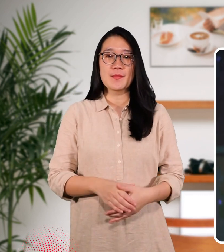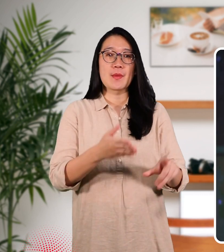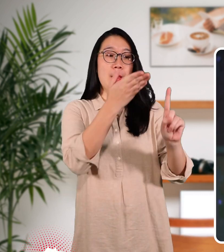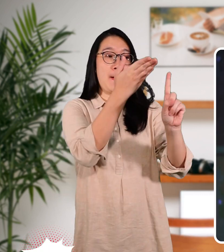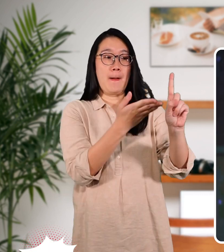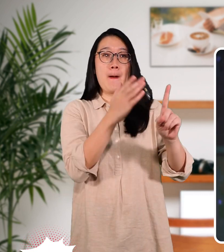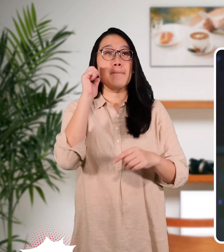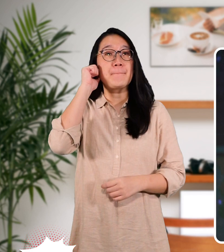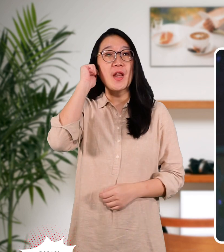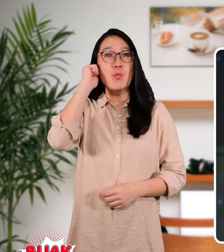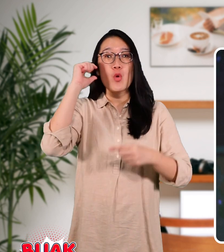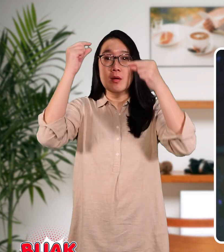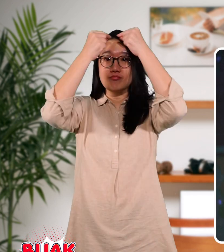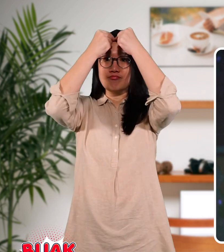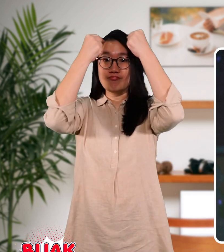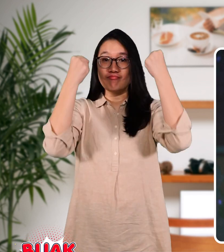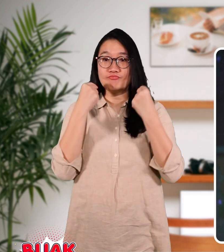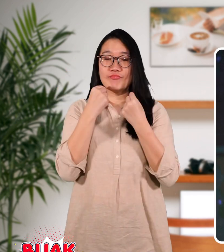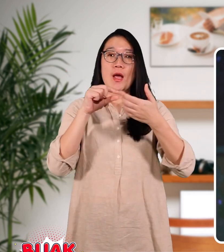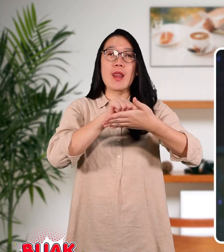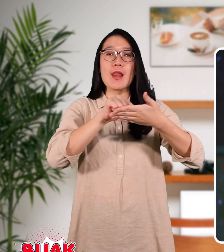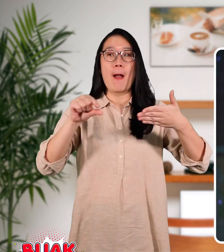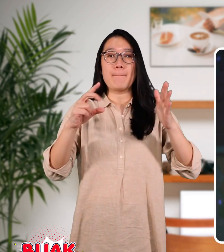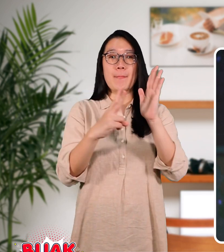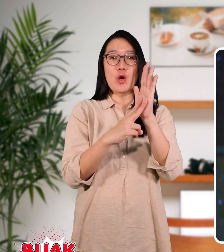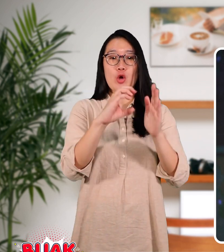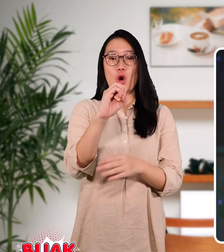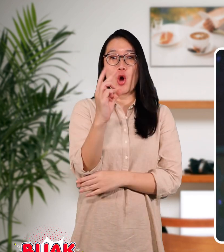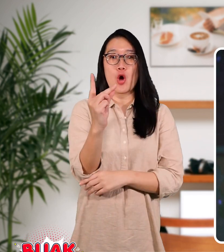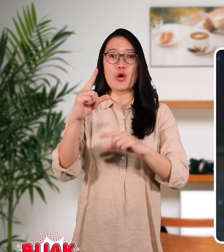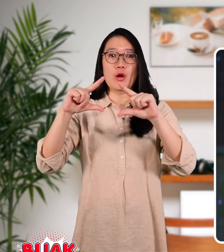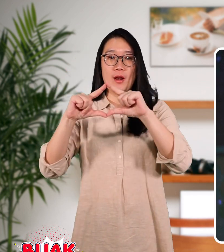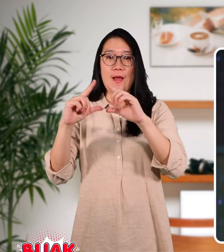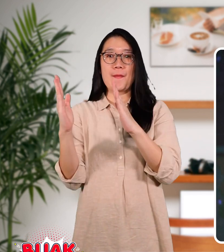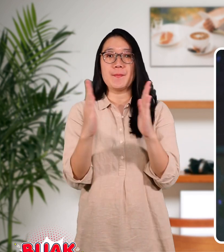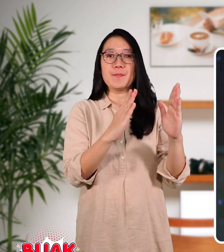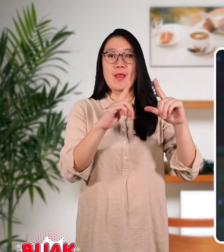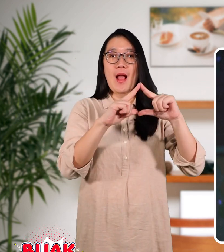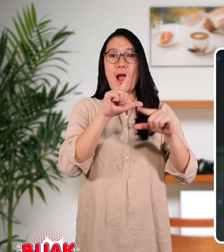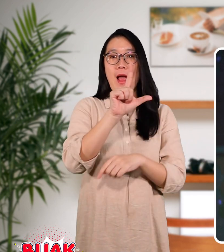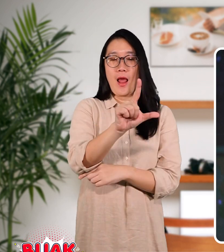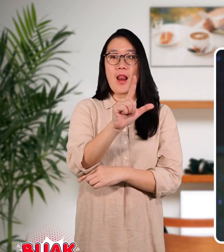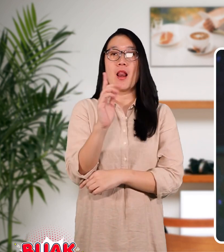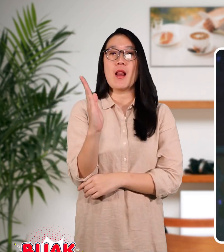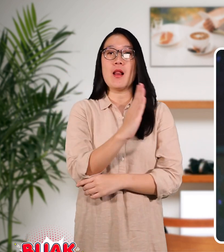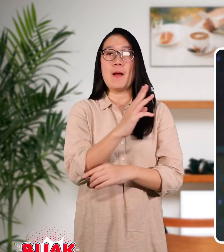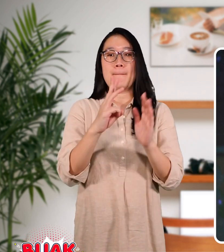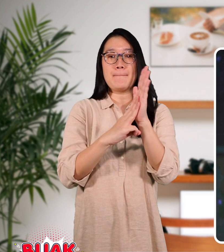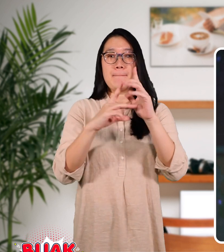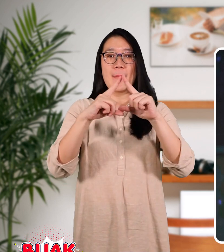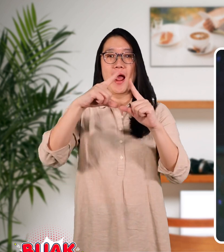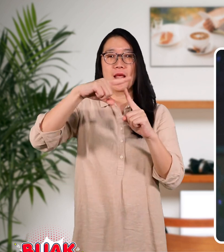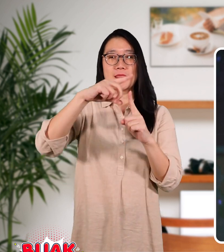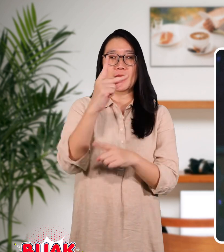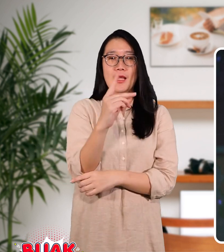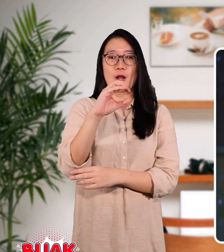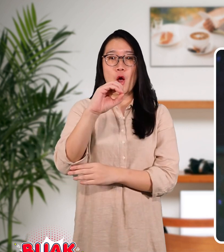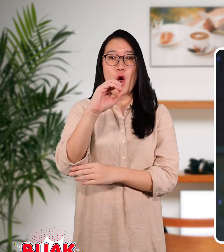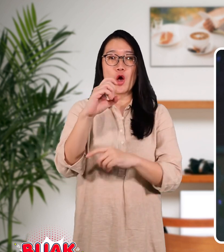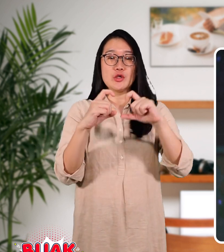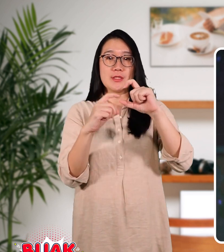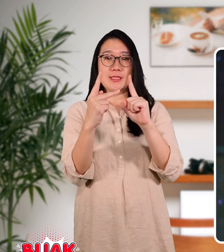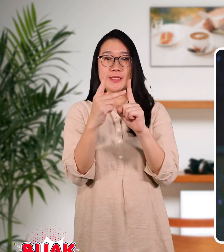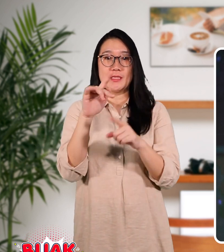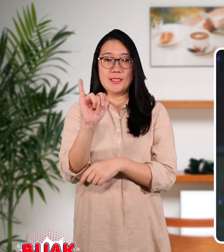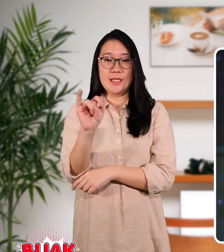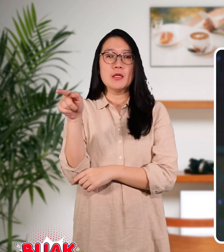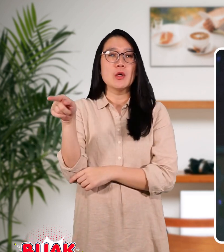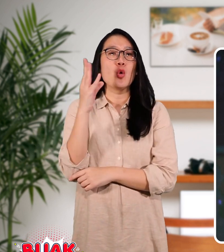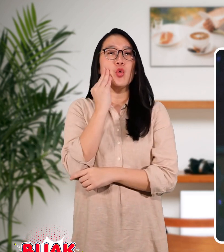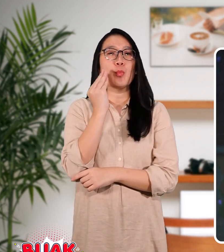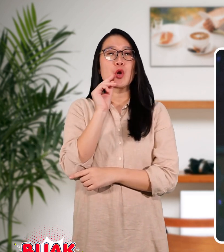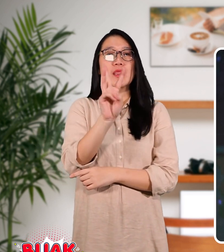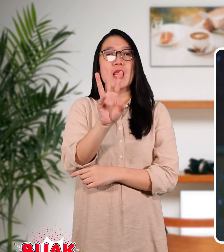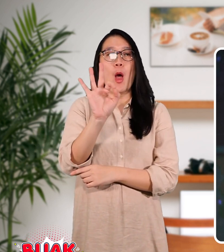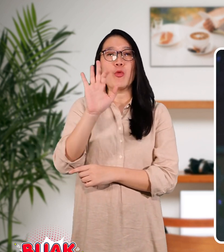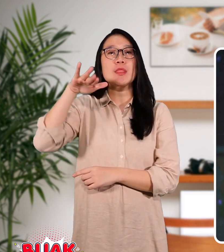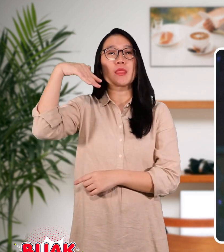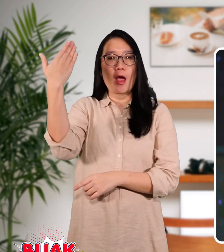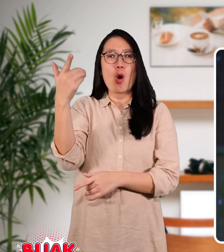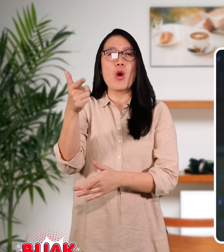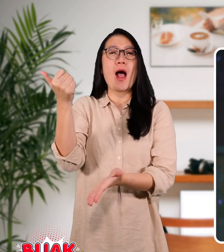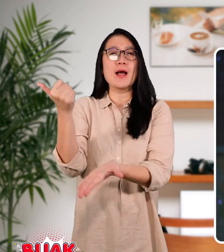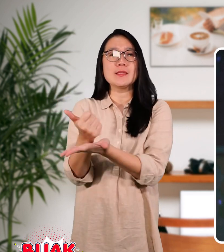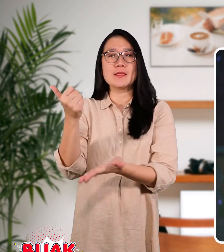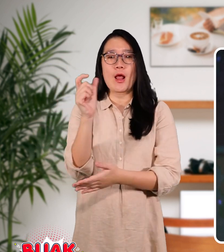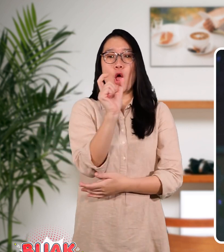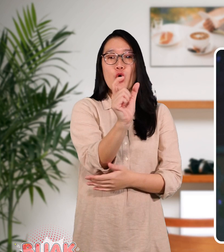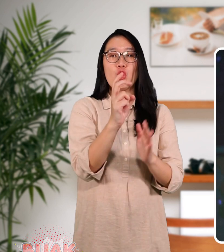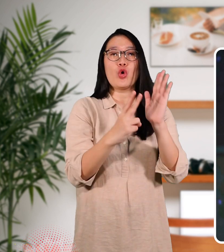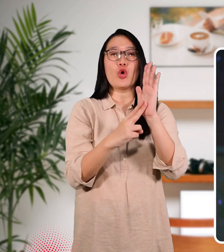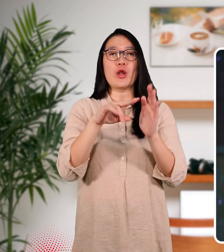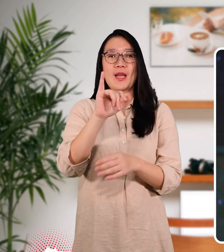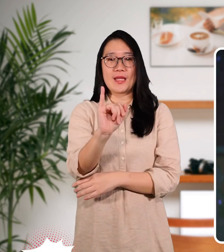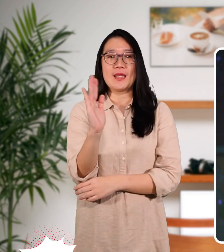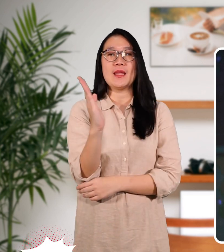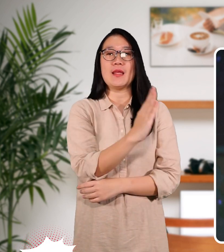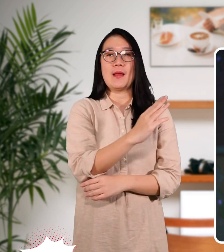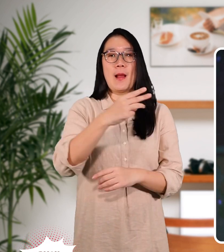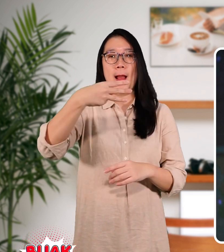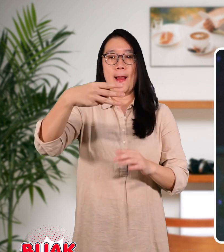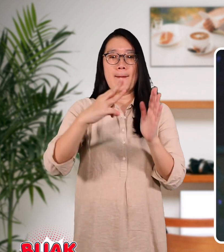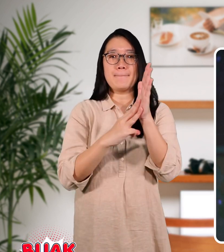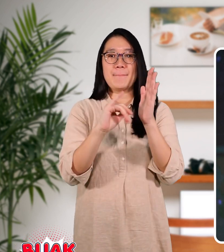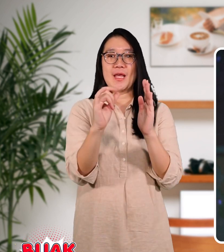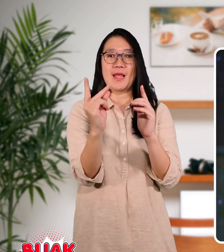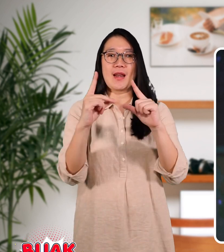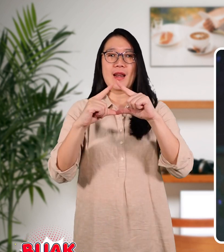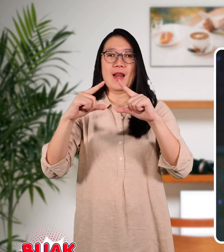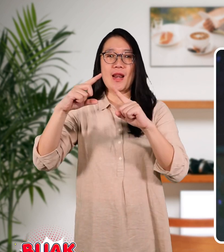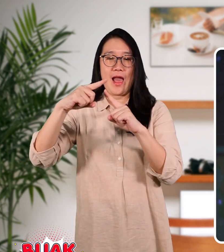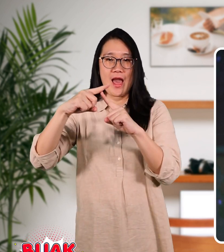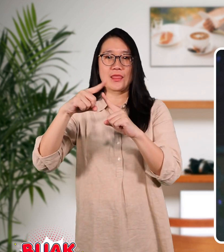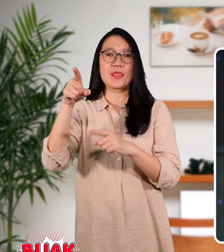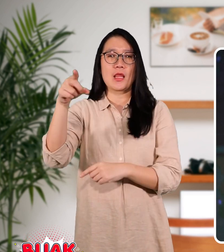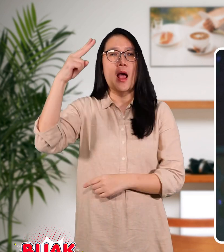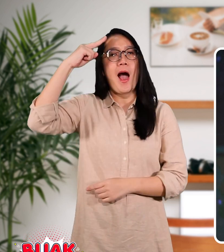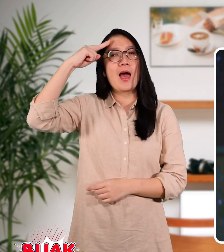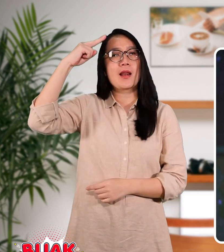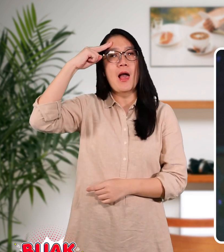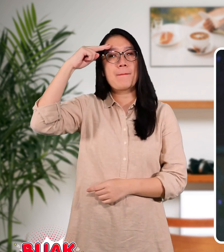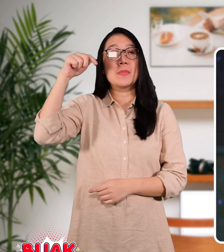Perempuan hijab bernama Nora al-Matrooshi umur 30 tahun asal Uni Emirat Arab.